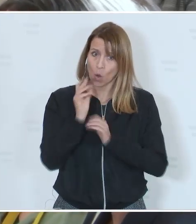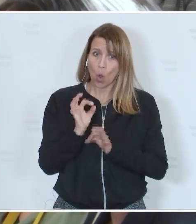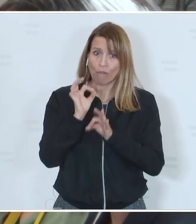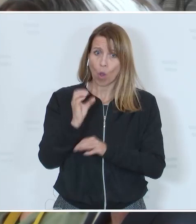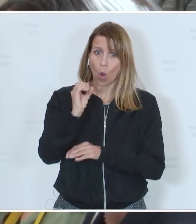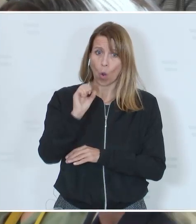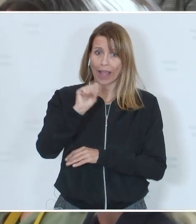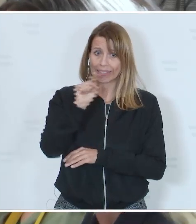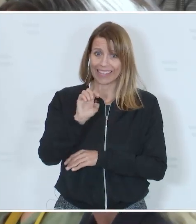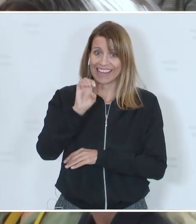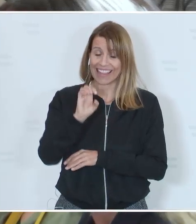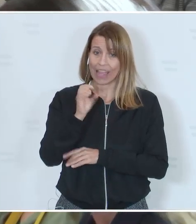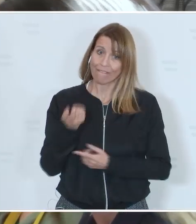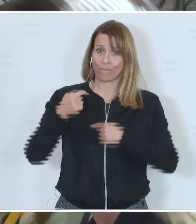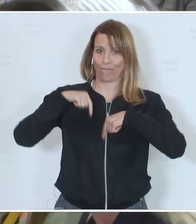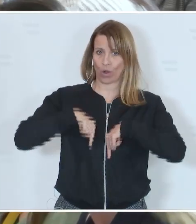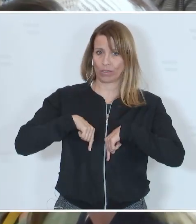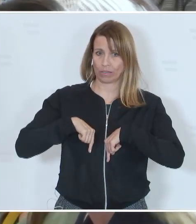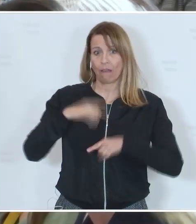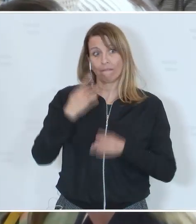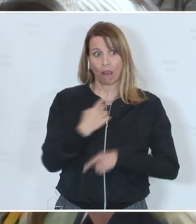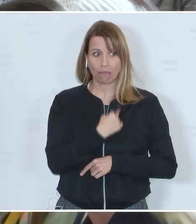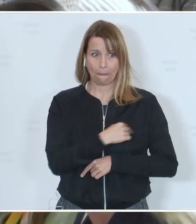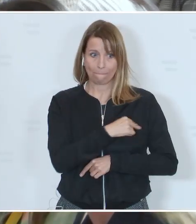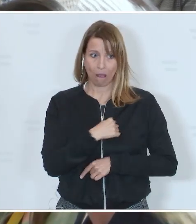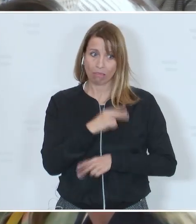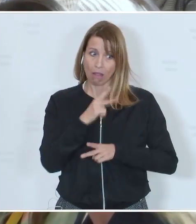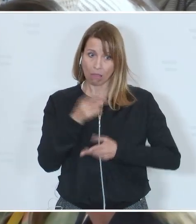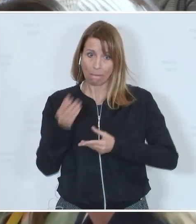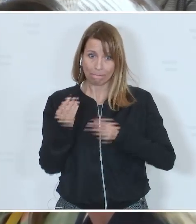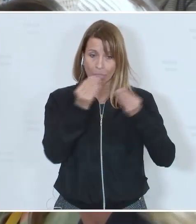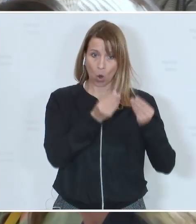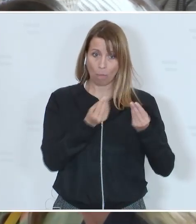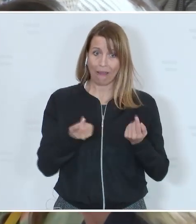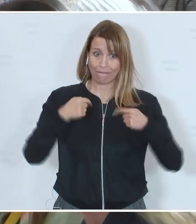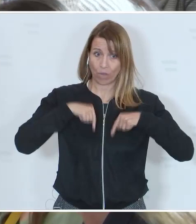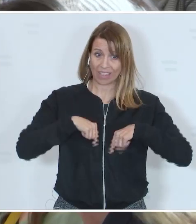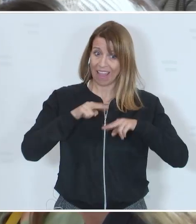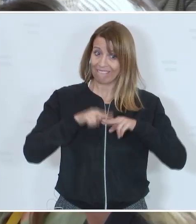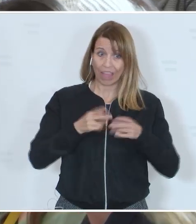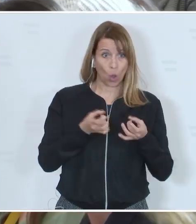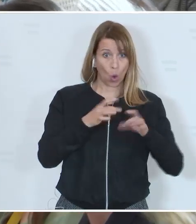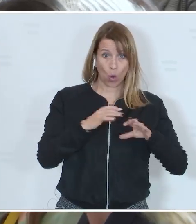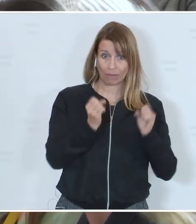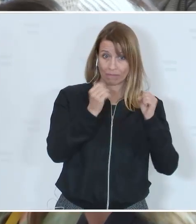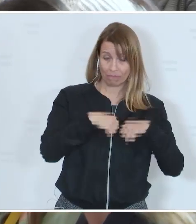Malta könnte ja den OSZE-Vorsitz nehmen, wenn es keine Einigung betreffend Estland geben könnte.